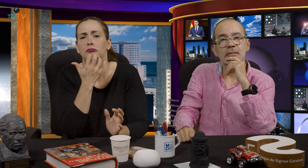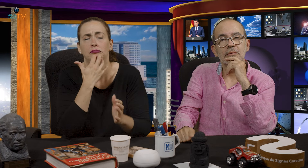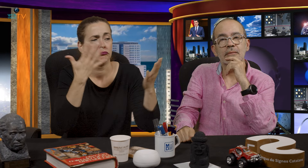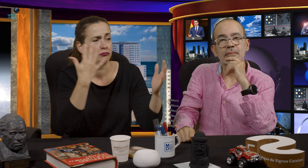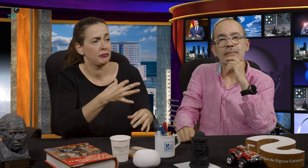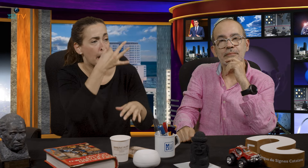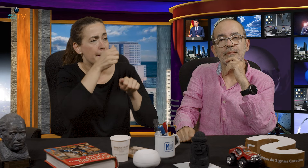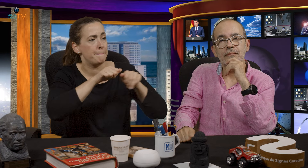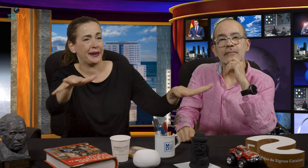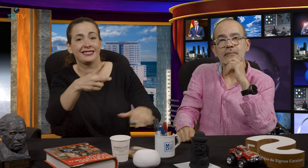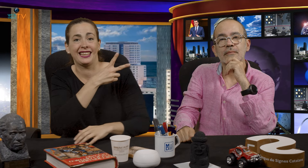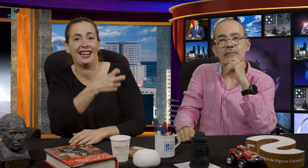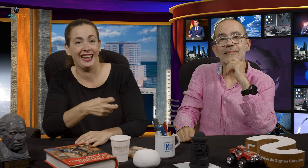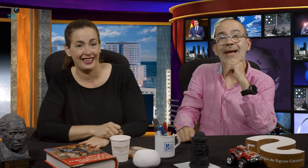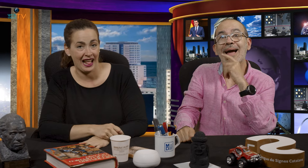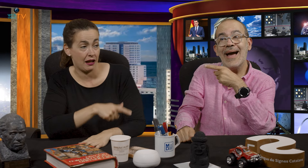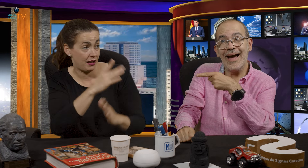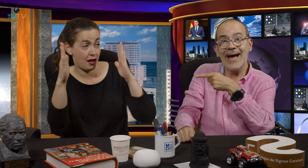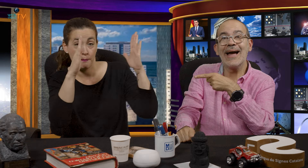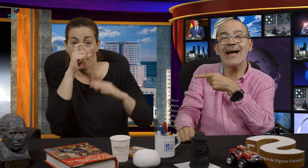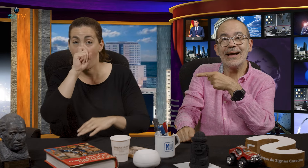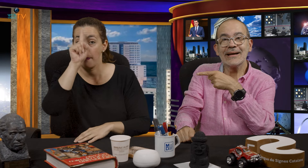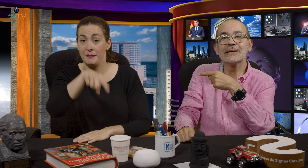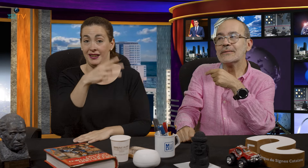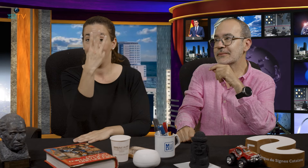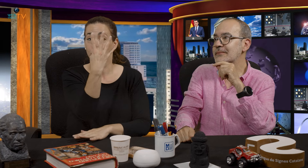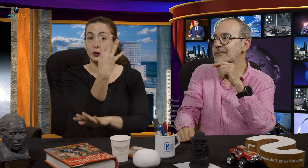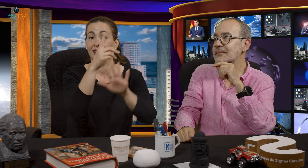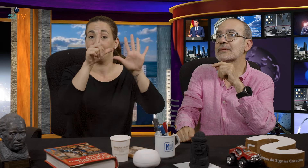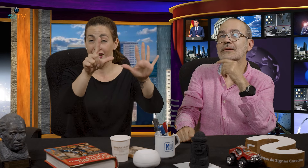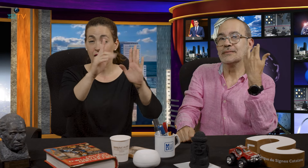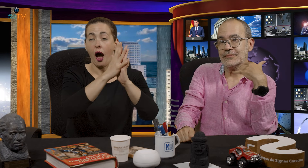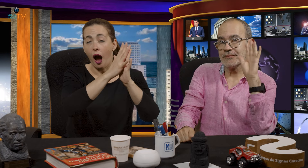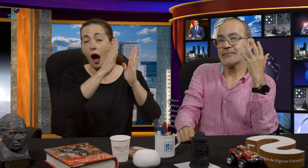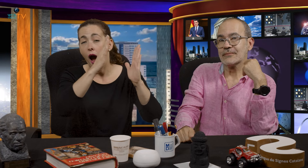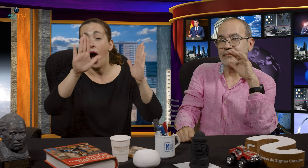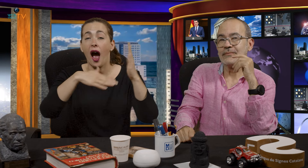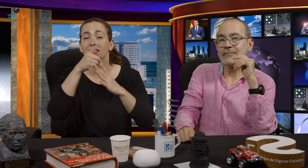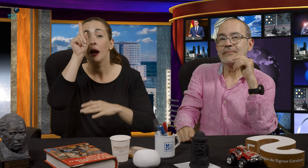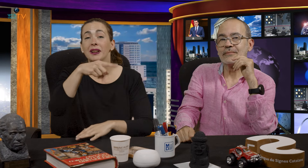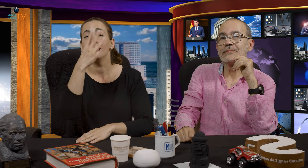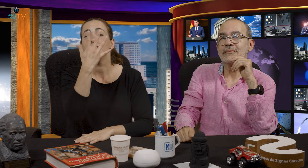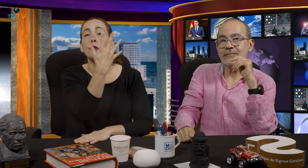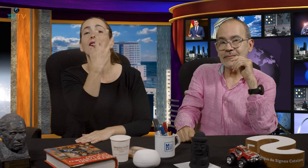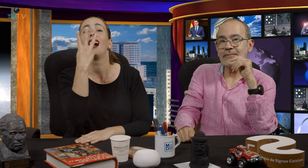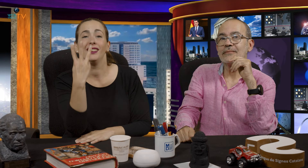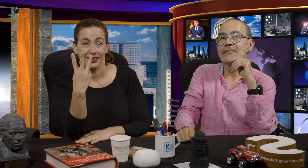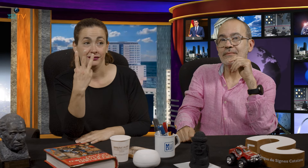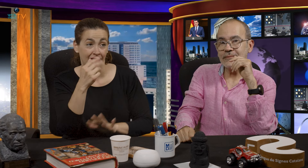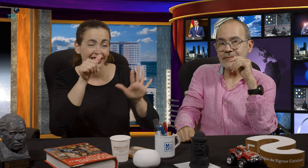Por ejemplo, la peste negra que duró des del año 1347 hasta el 1353.